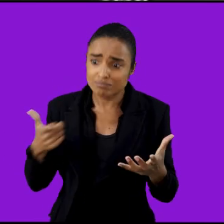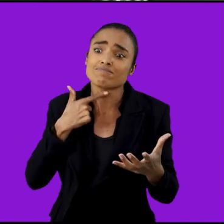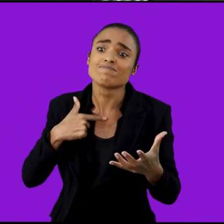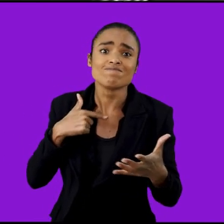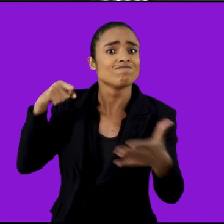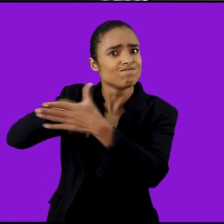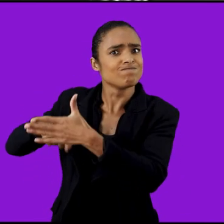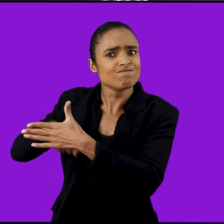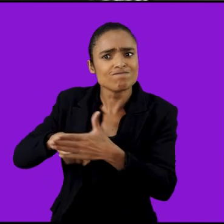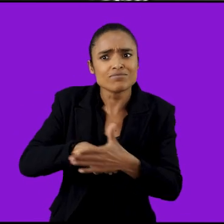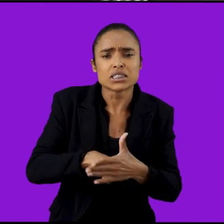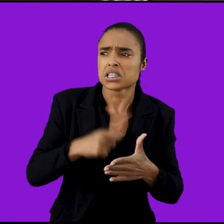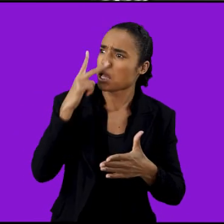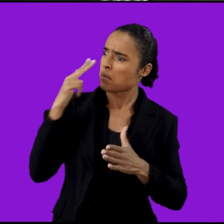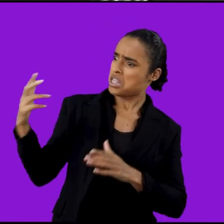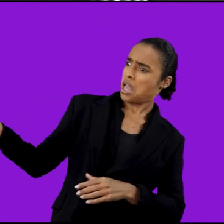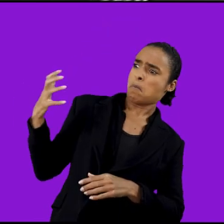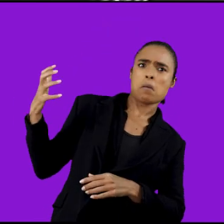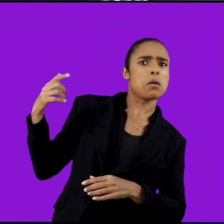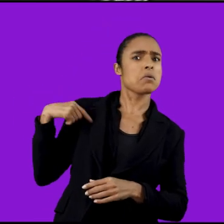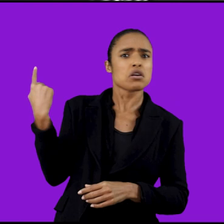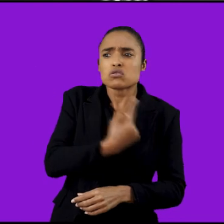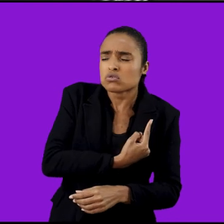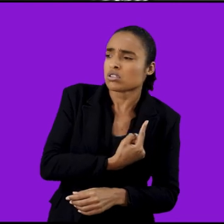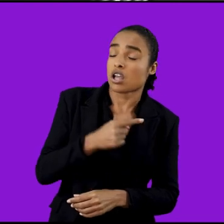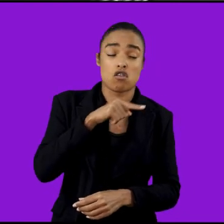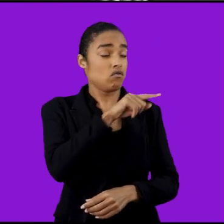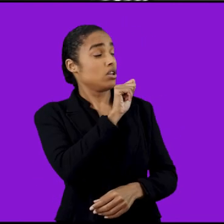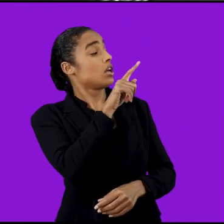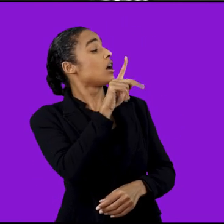tem essa onda de repressão do tipo “a faixa, gente. Adriana, cê não pode fazer na Praça